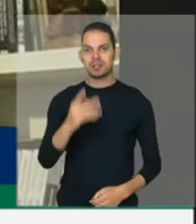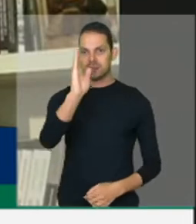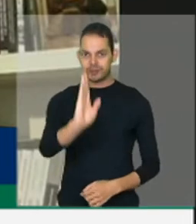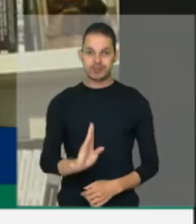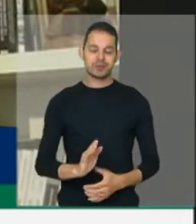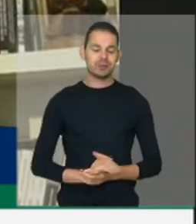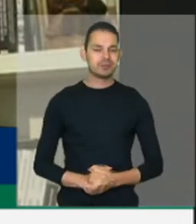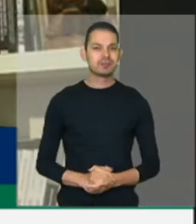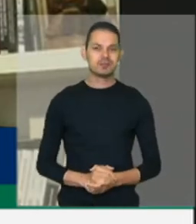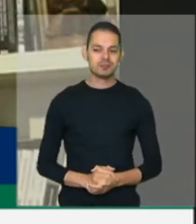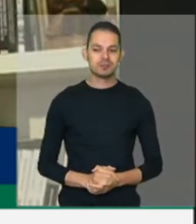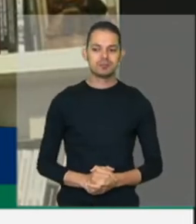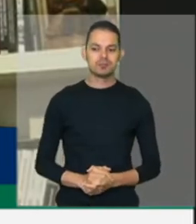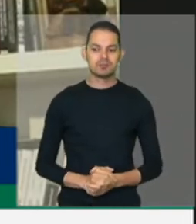BRASILEIRO. O BRASIL, NA